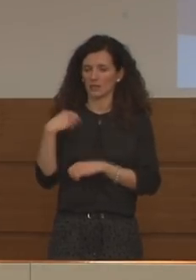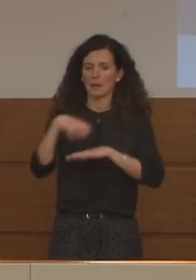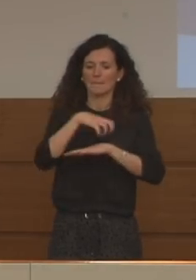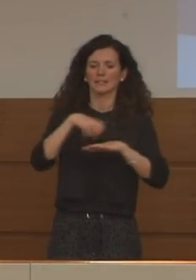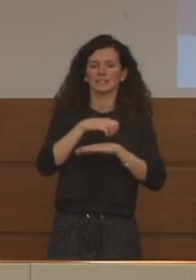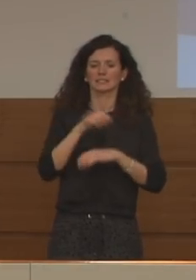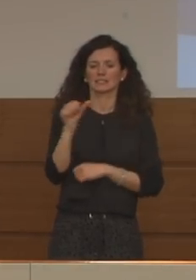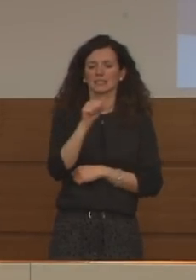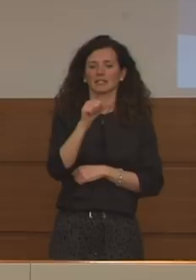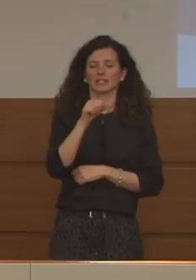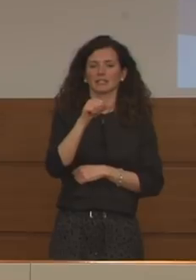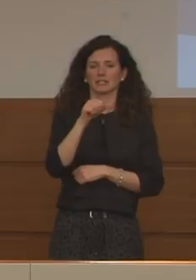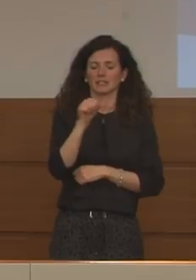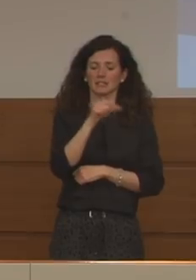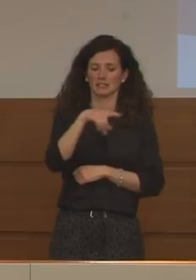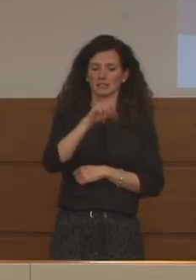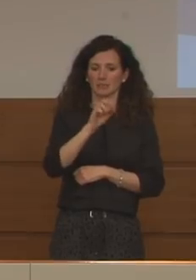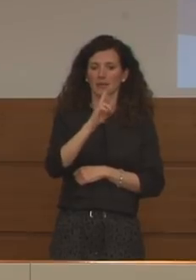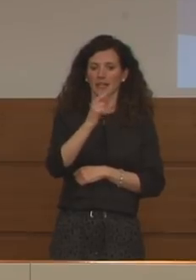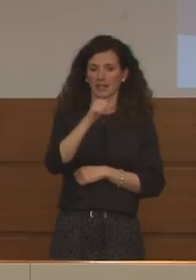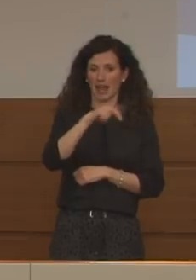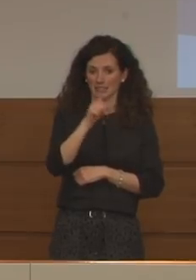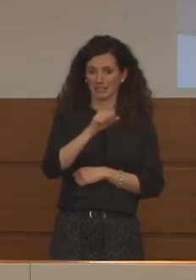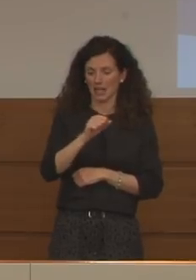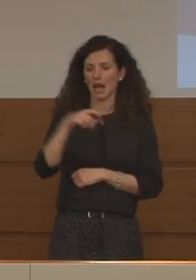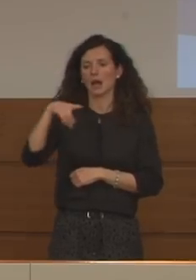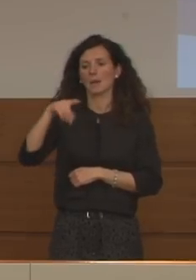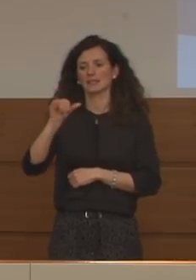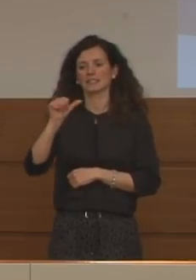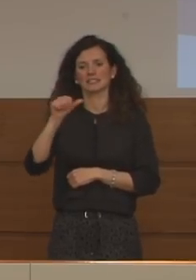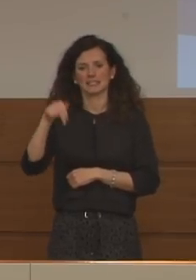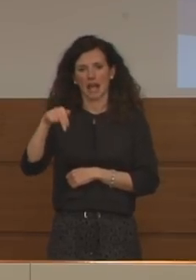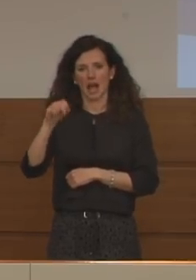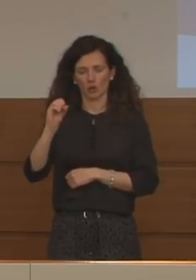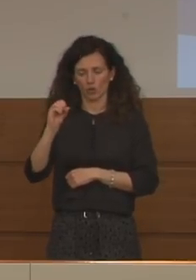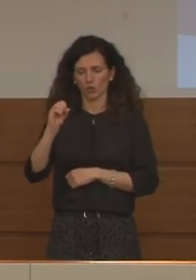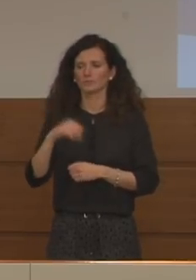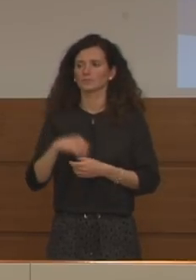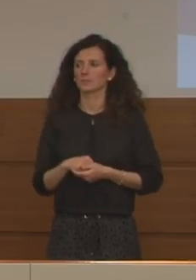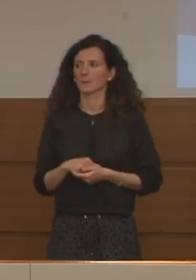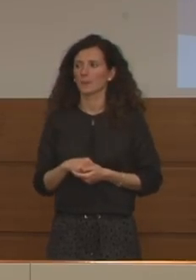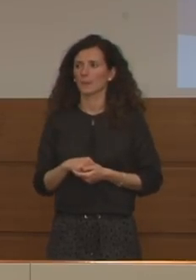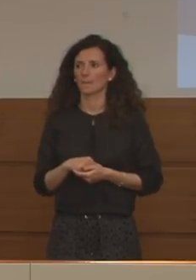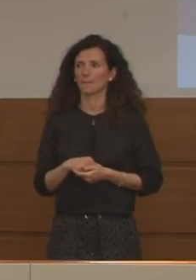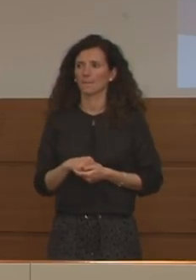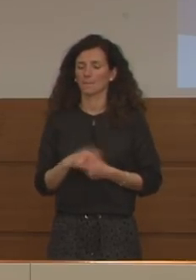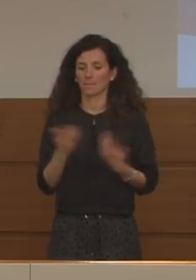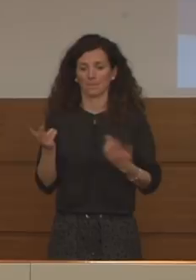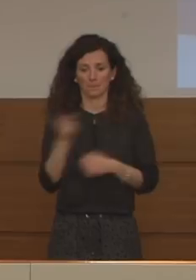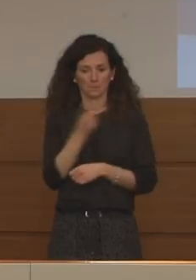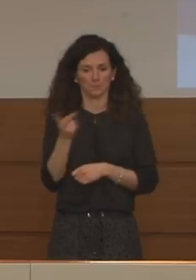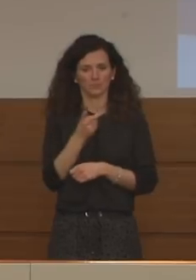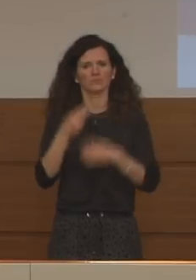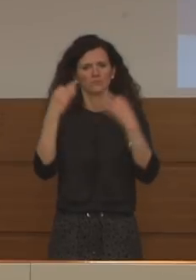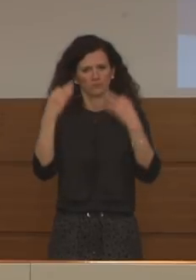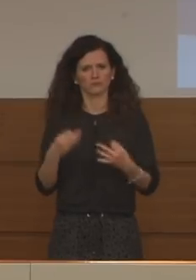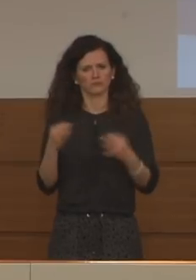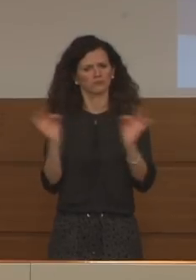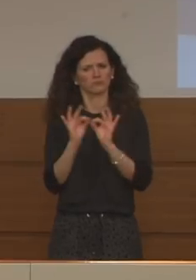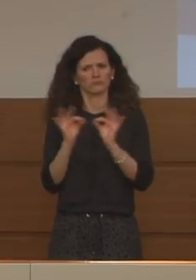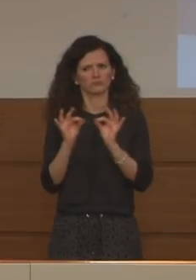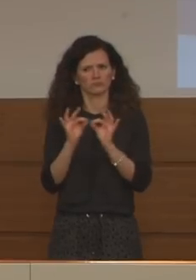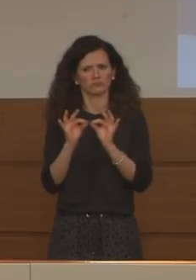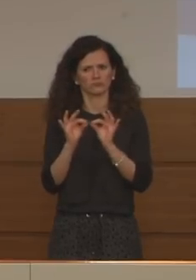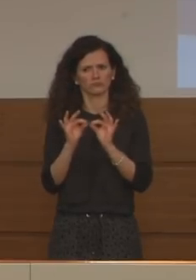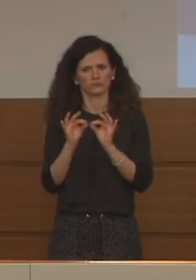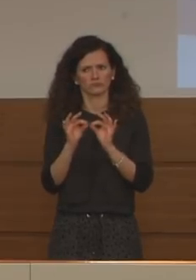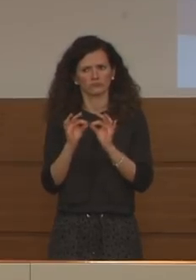Pisano e Speranza, scusi, che hanno concordato questa azione. Ovviamente